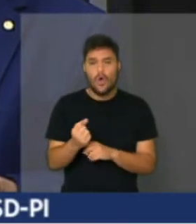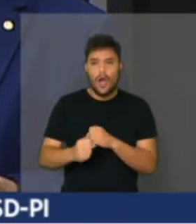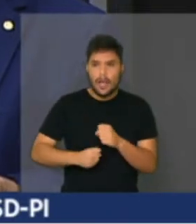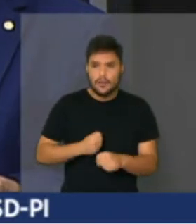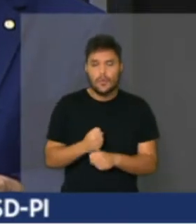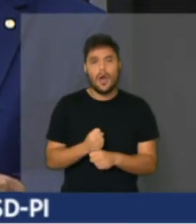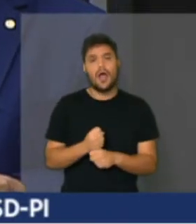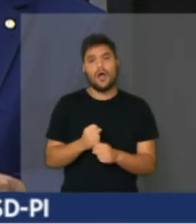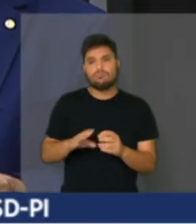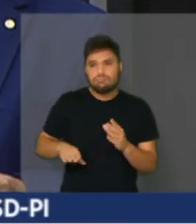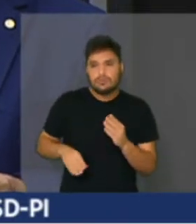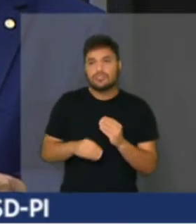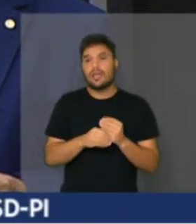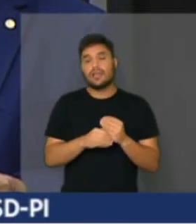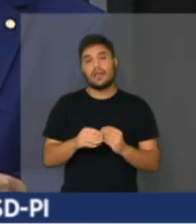DE ACRÀSCIMO DO FPM E DERIVADOS PELA APROVAÇÃO DA